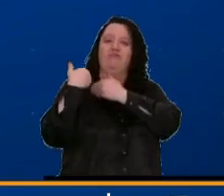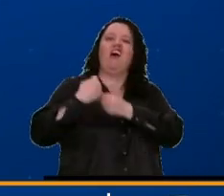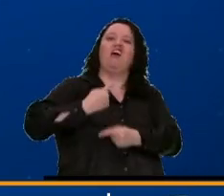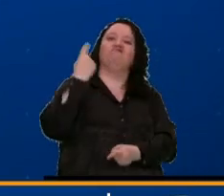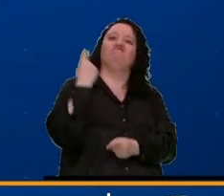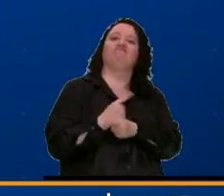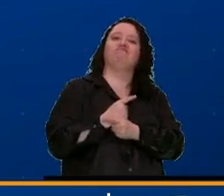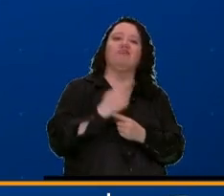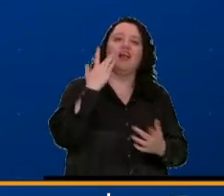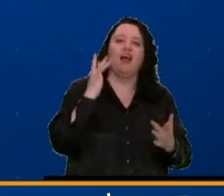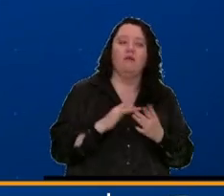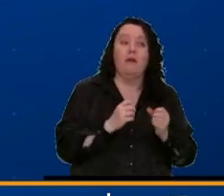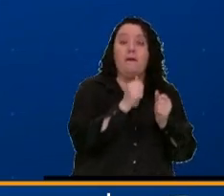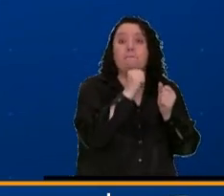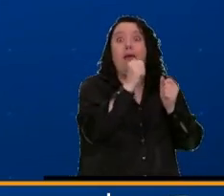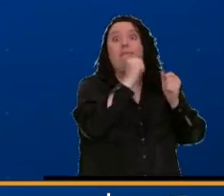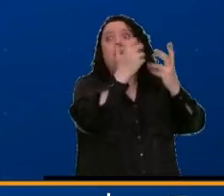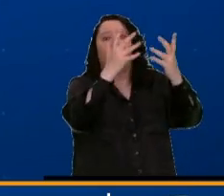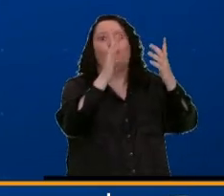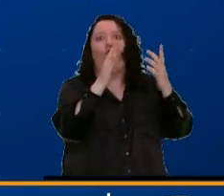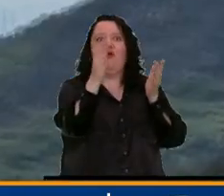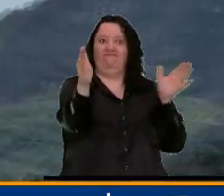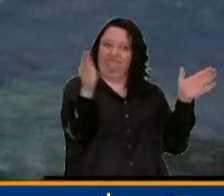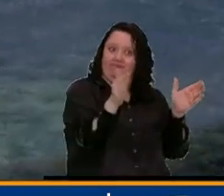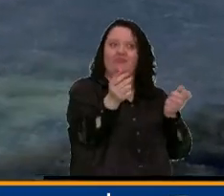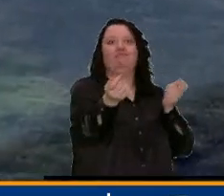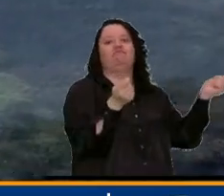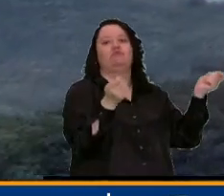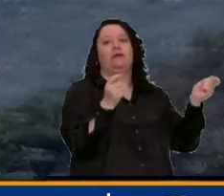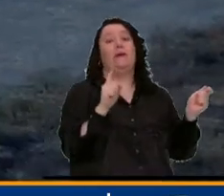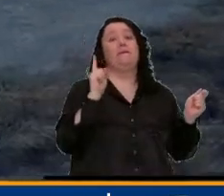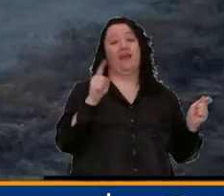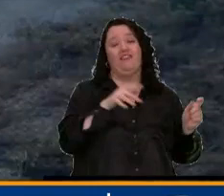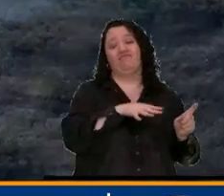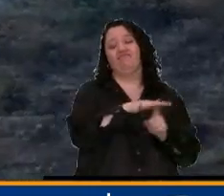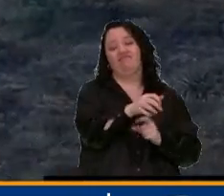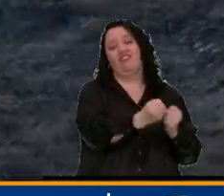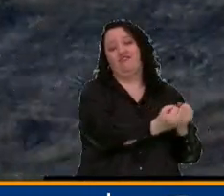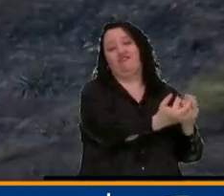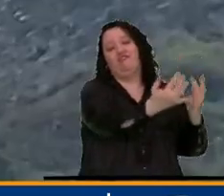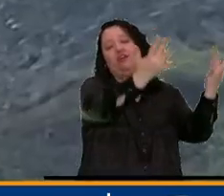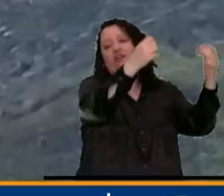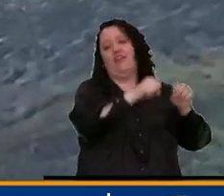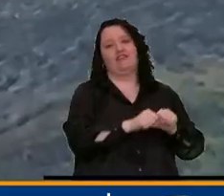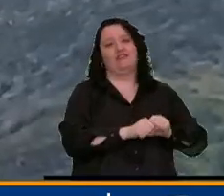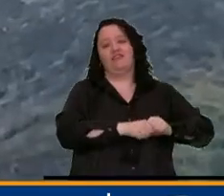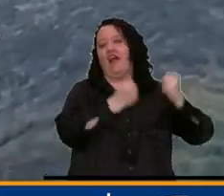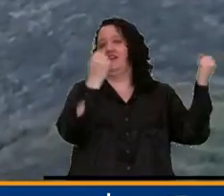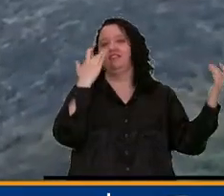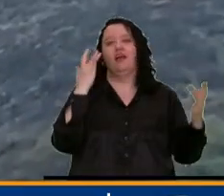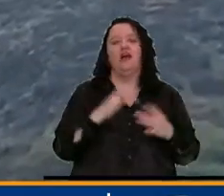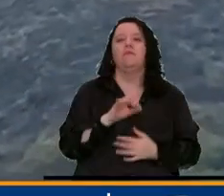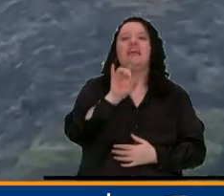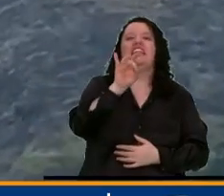satisfacción muy grande para nosotros como equipo. ))) la misión de los bomberos quedó cumplida y evitó que la